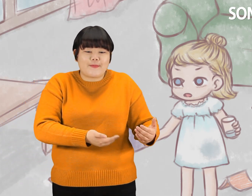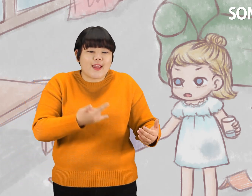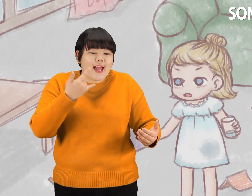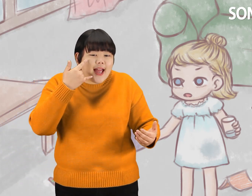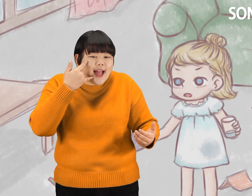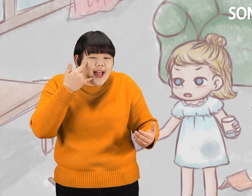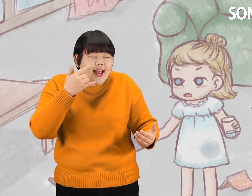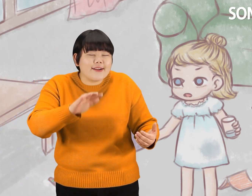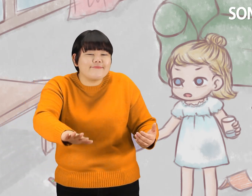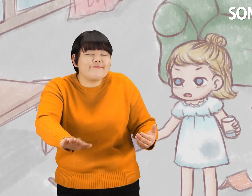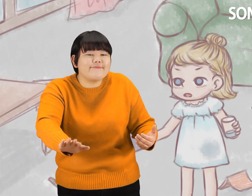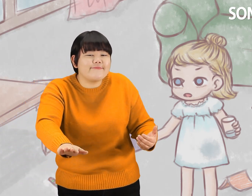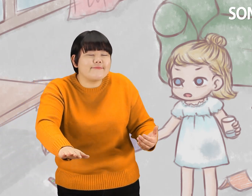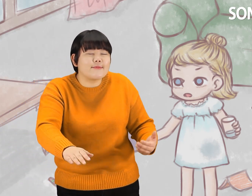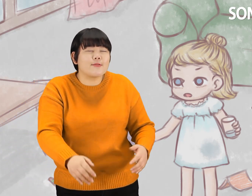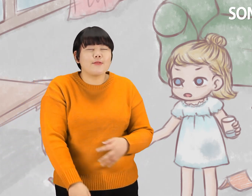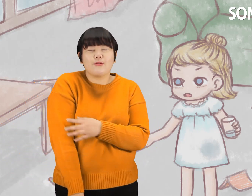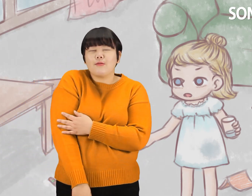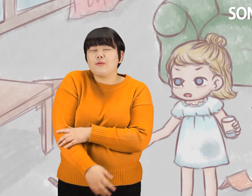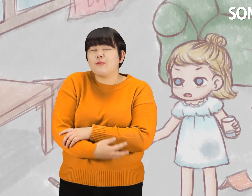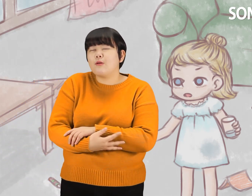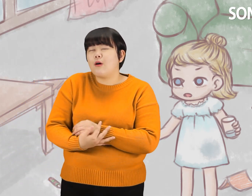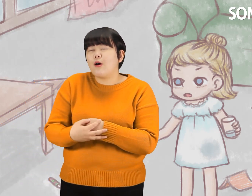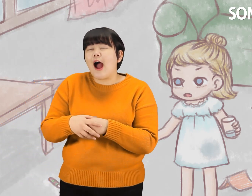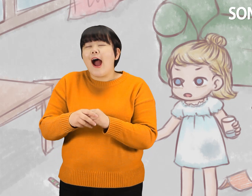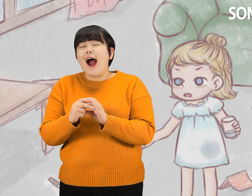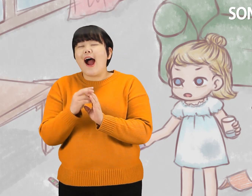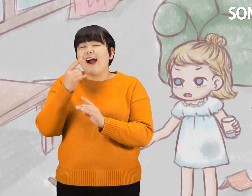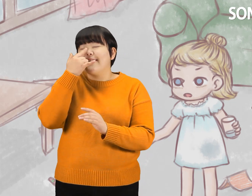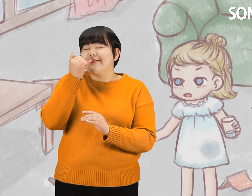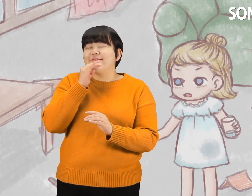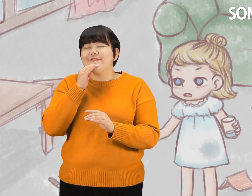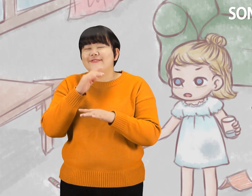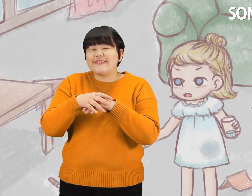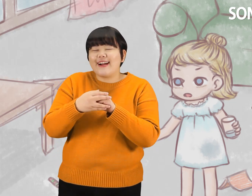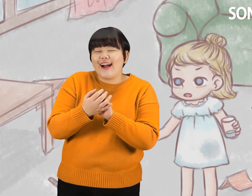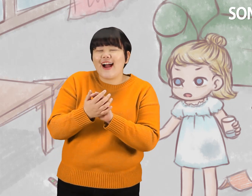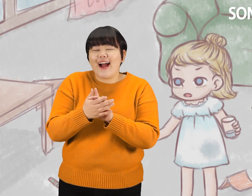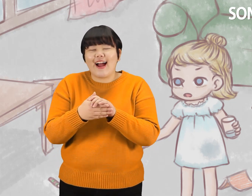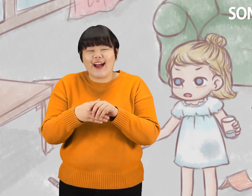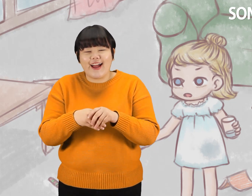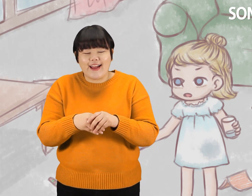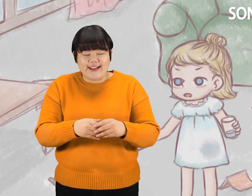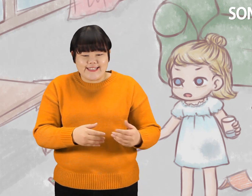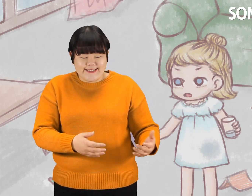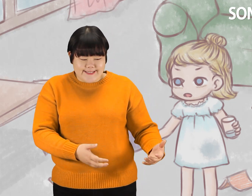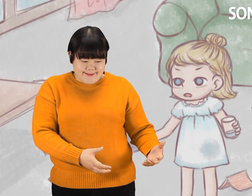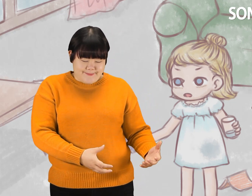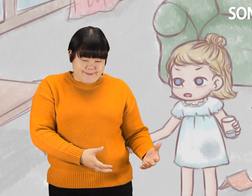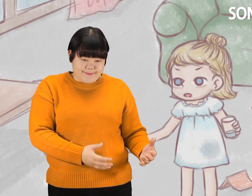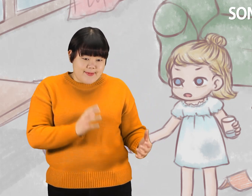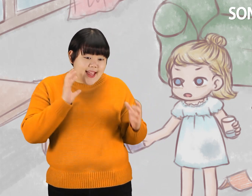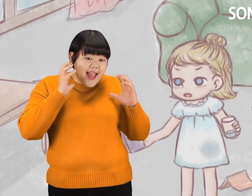弟がいるという事実を教えてもらおうとしました。